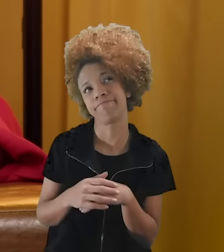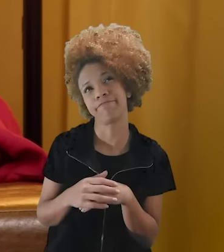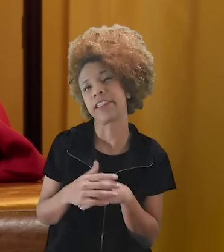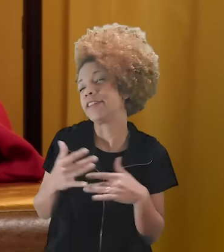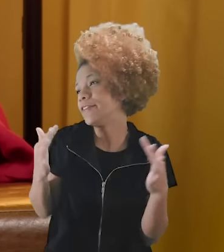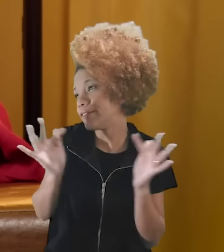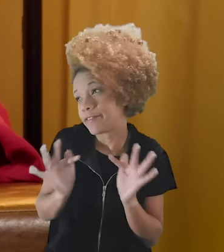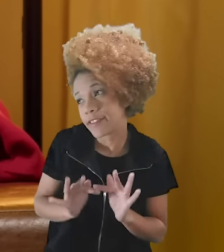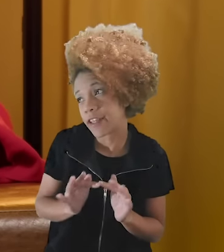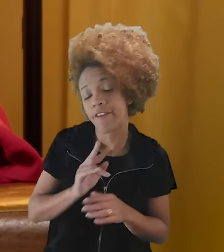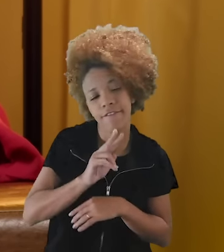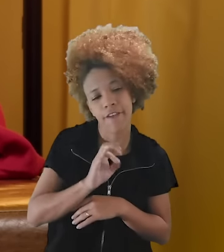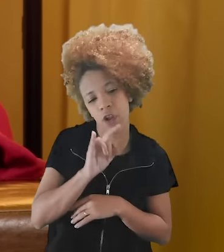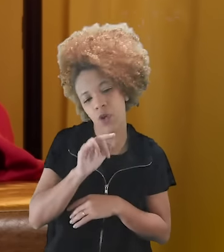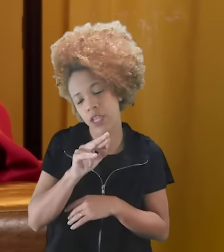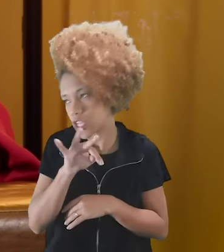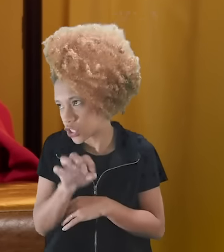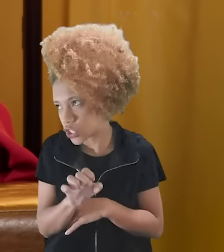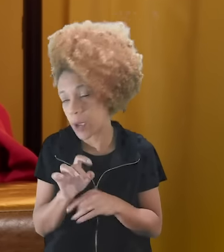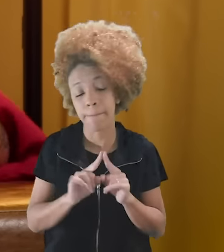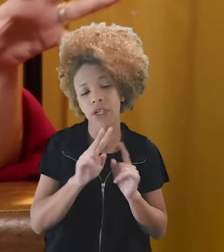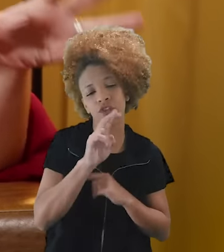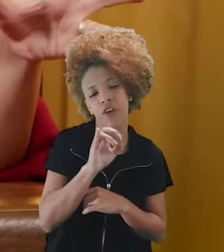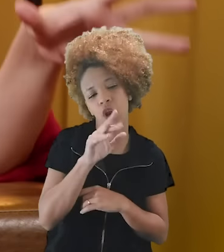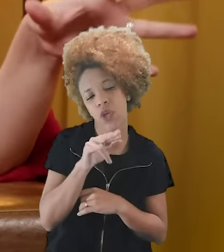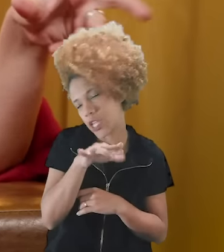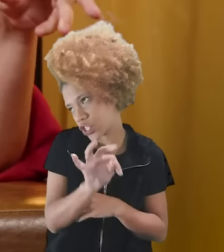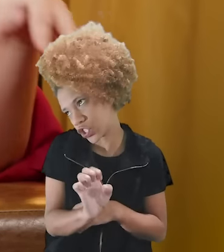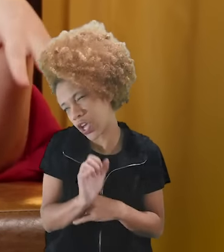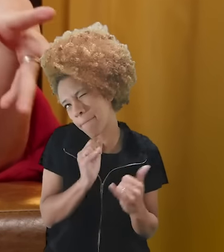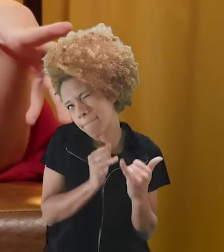eu ficar muito feliz se te falasse valorent é eu acho que o valorent é o mais próximo atualmente tá